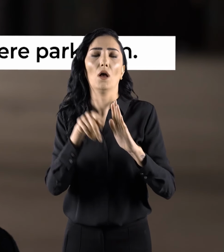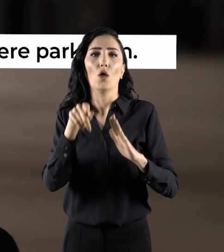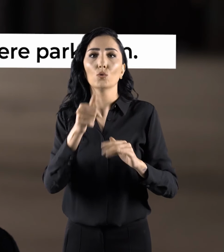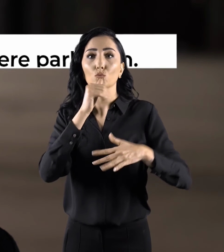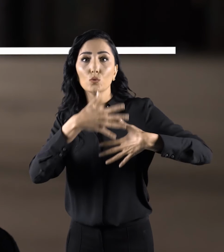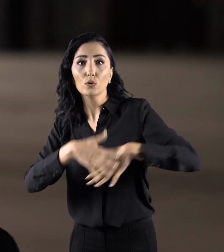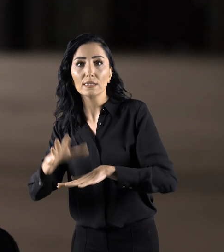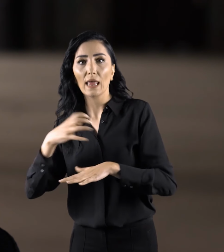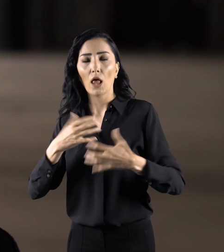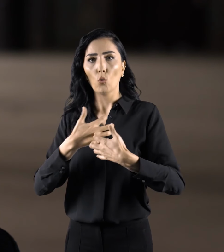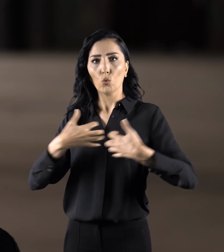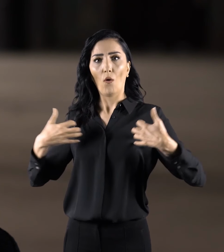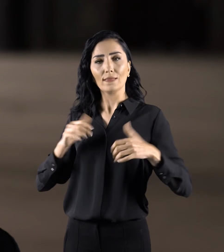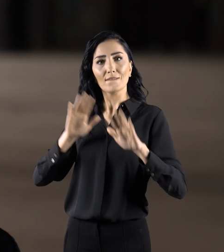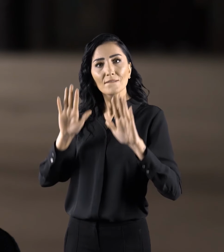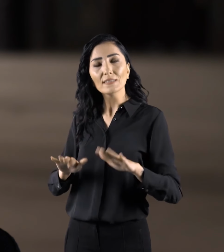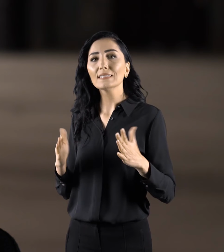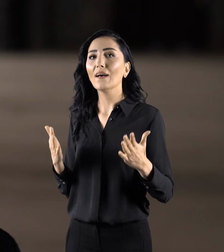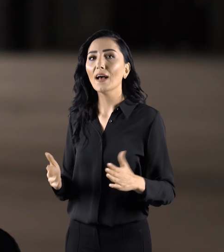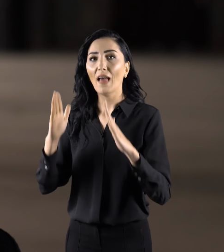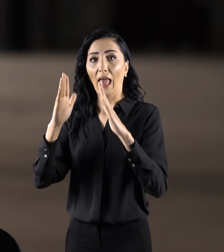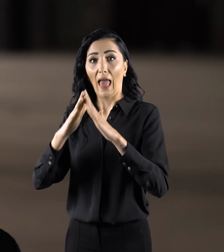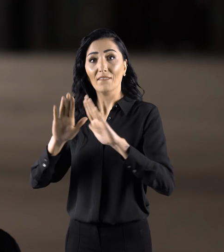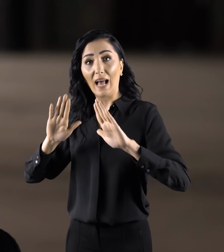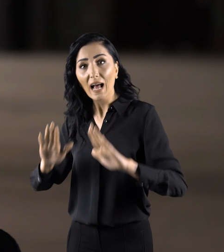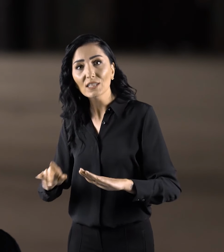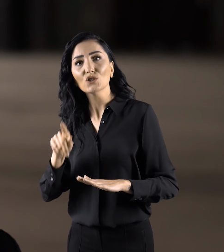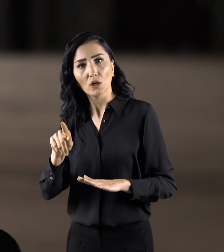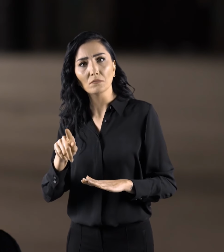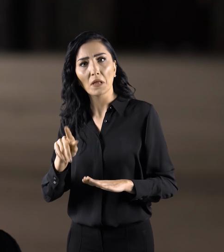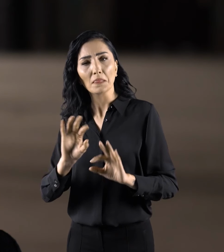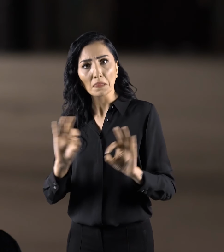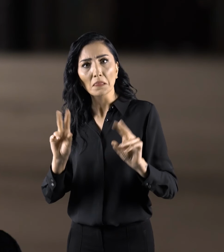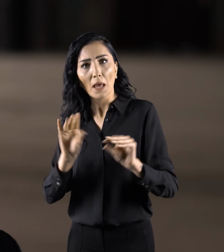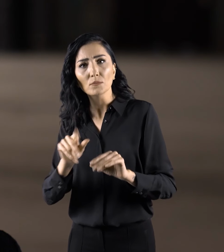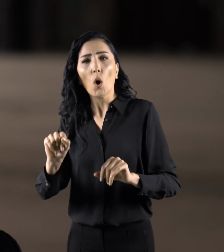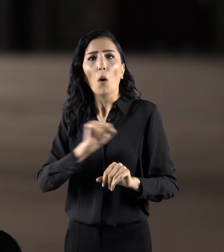Sel sırasında kendinizi güvende hissediyorsanız ve evde kalacağınızdan eminseniz